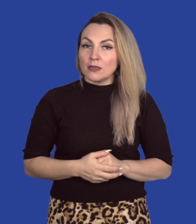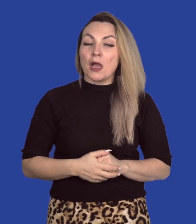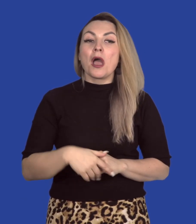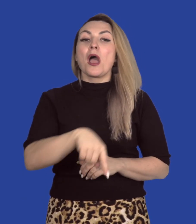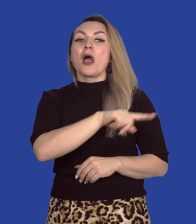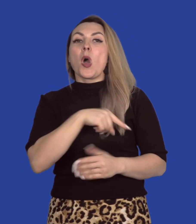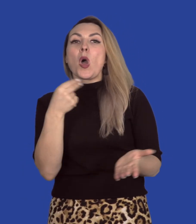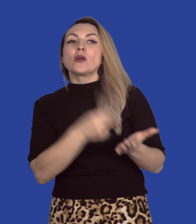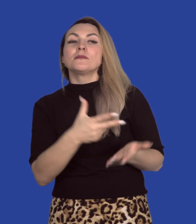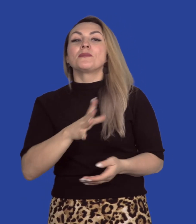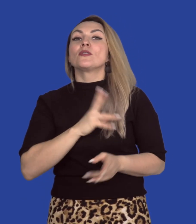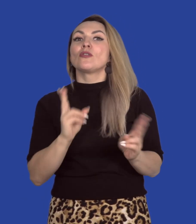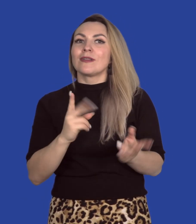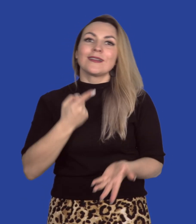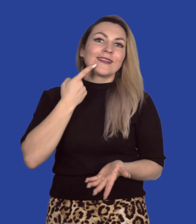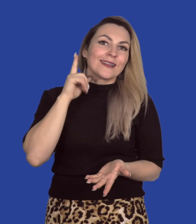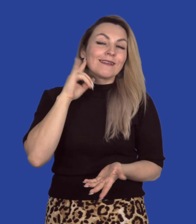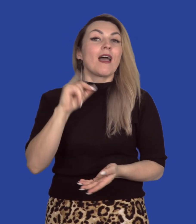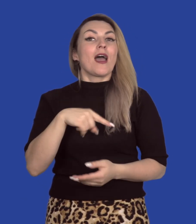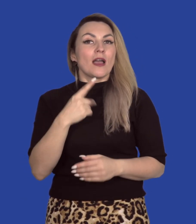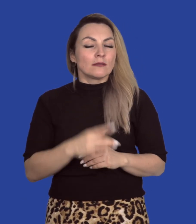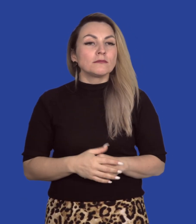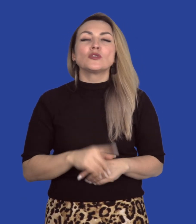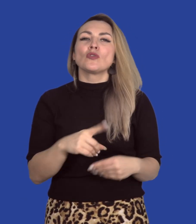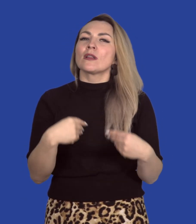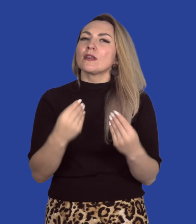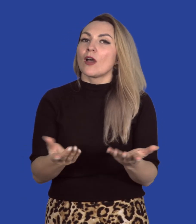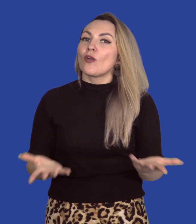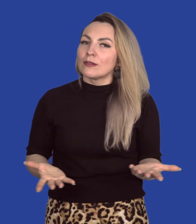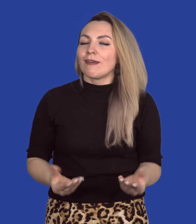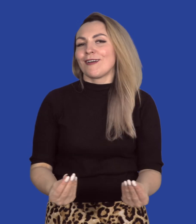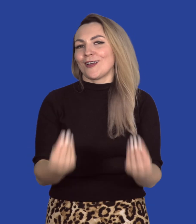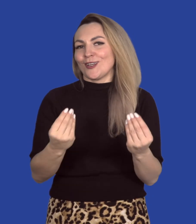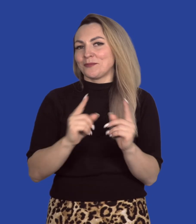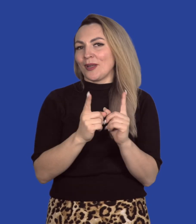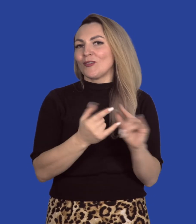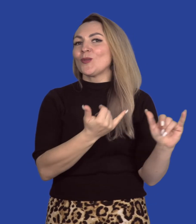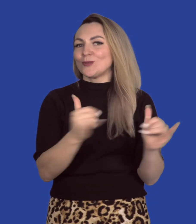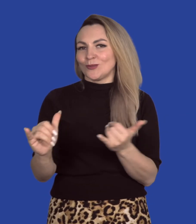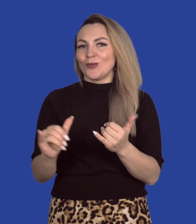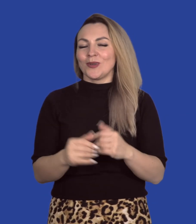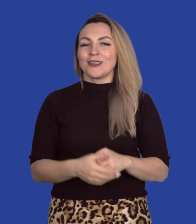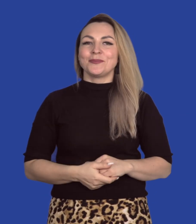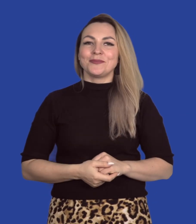Оценку квалификации переводчиков принимали и глухие, и слышащие эксперты. Это позволит глухим получать качественные переводческие услуги.